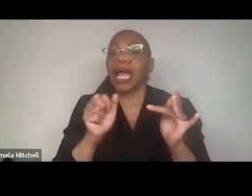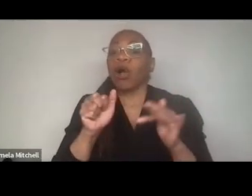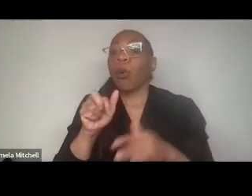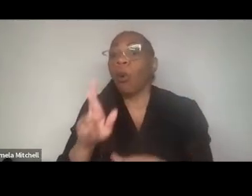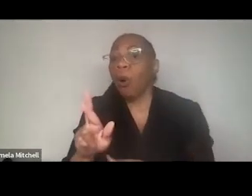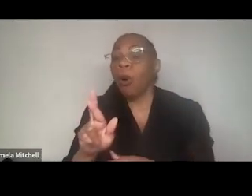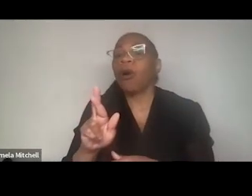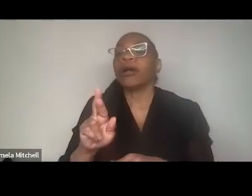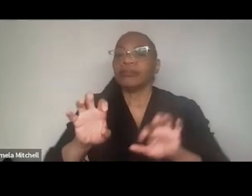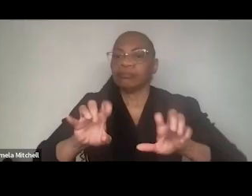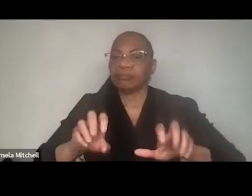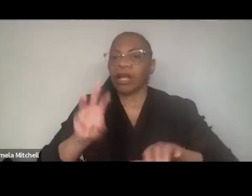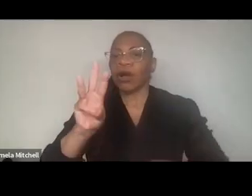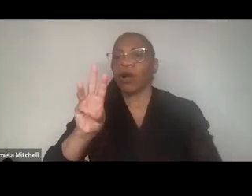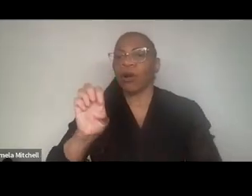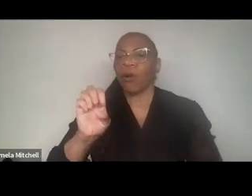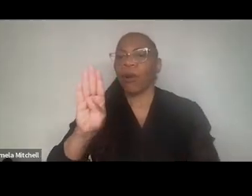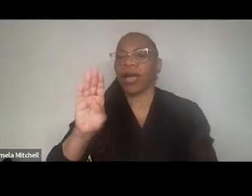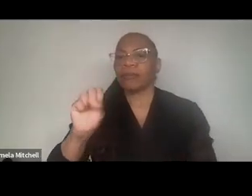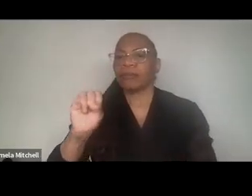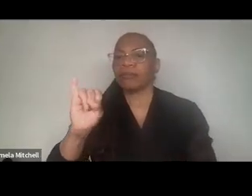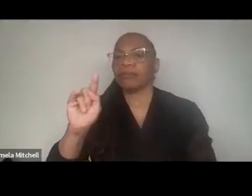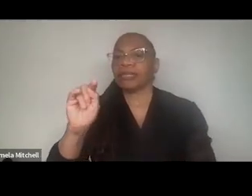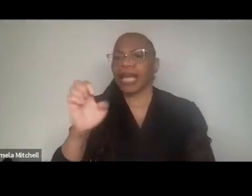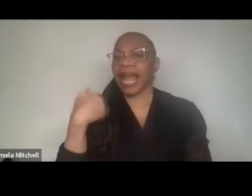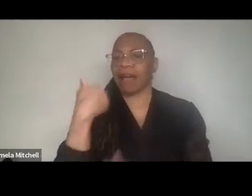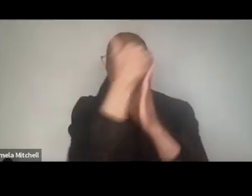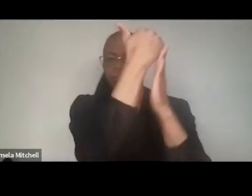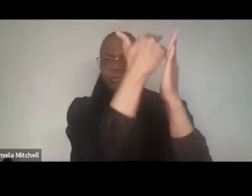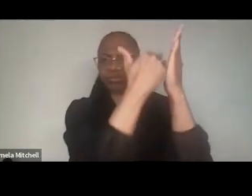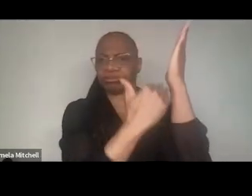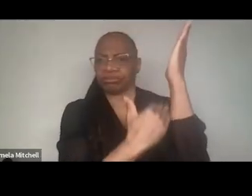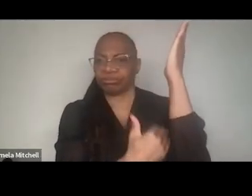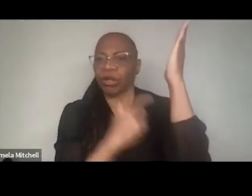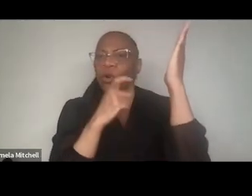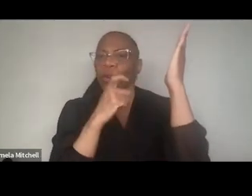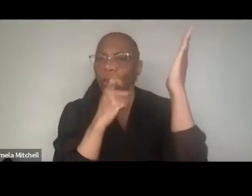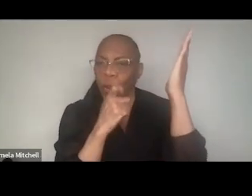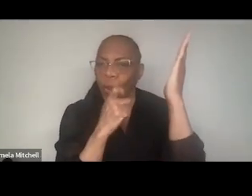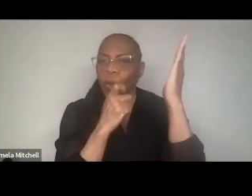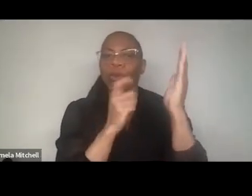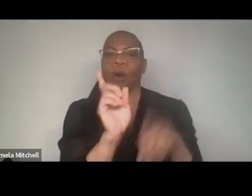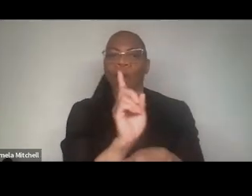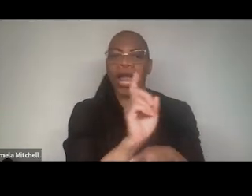y encontrarán una lista completa de quién está en qué estado y cómo pueden conectarse.